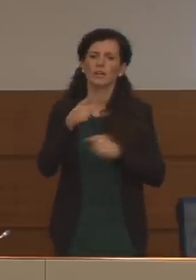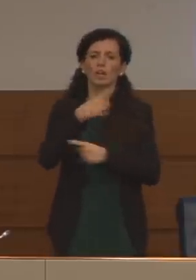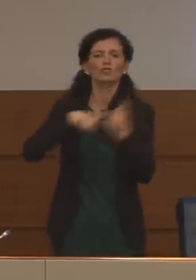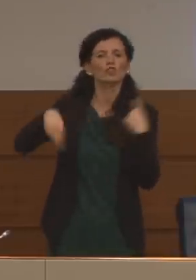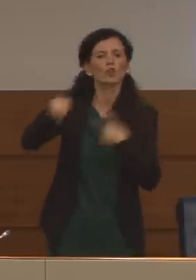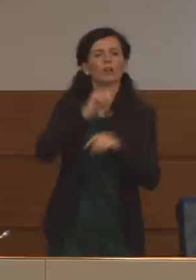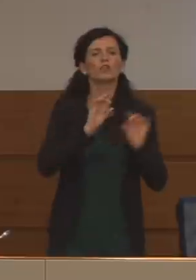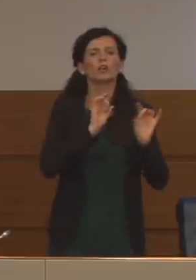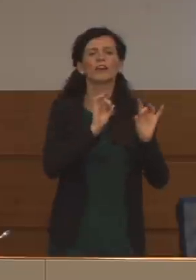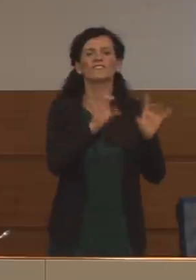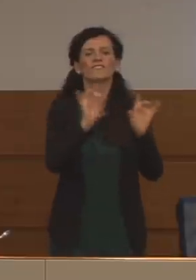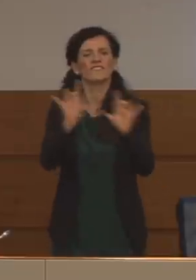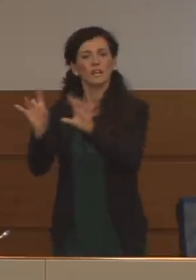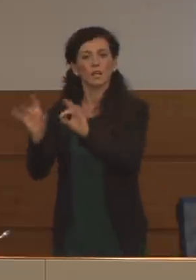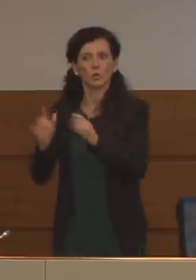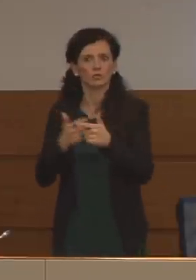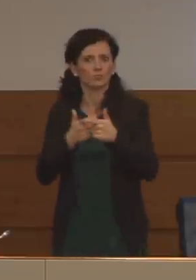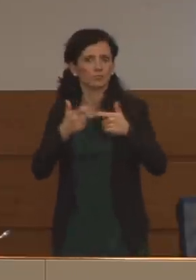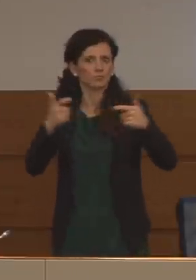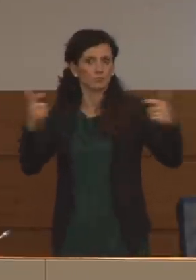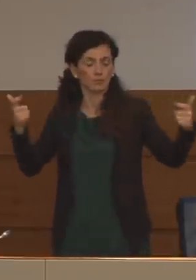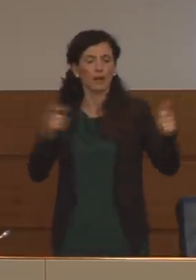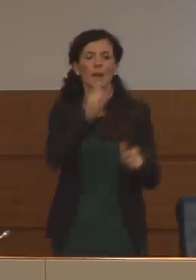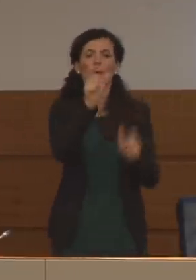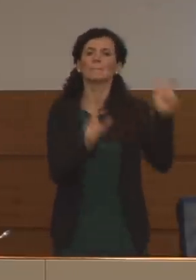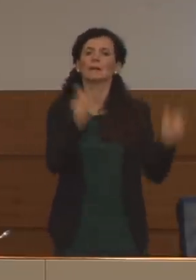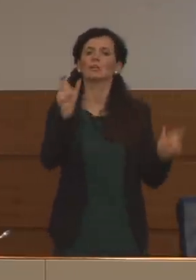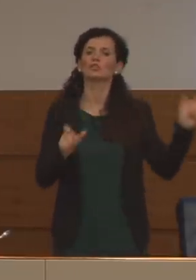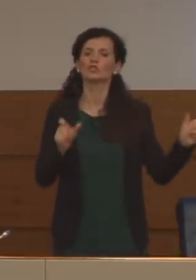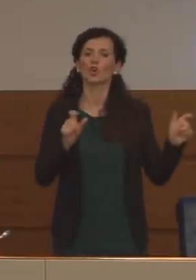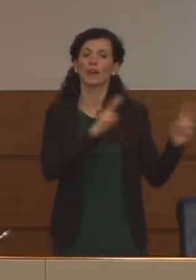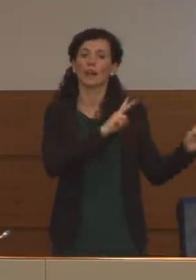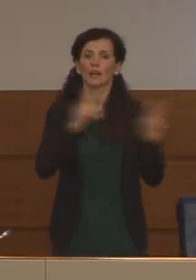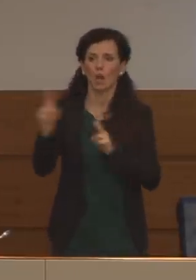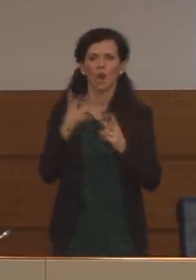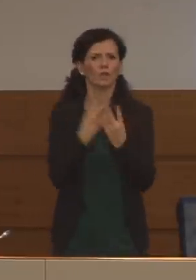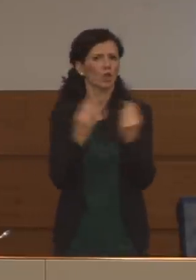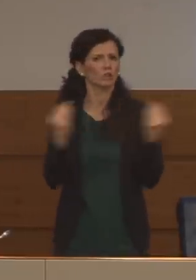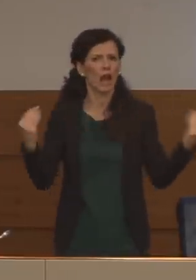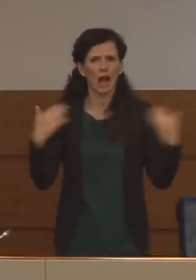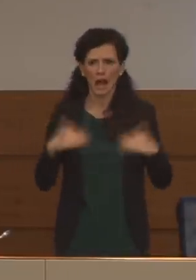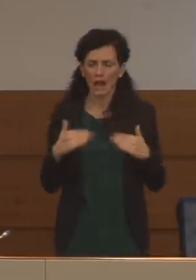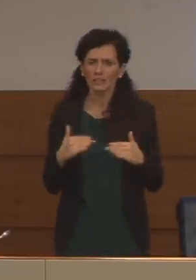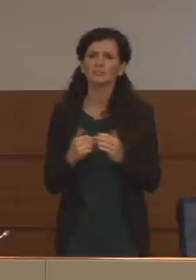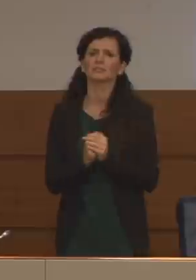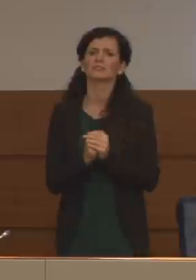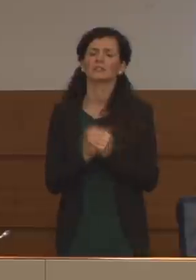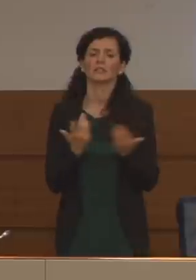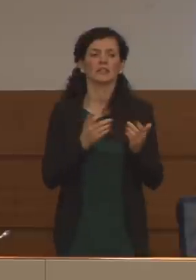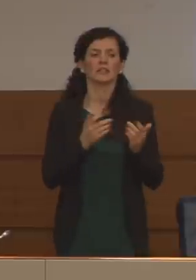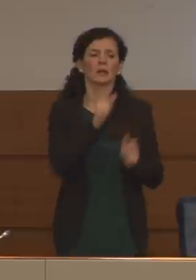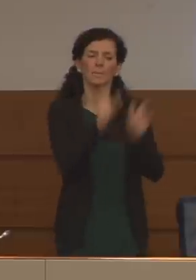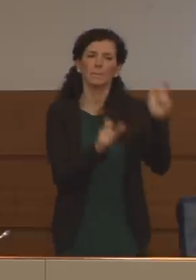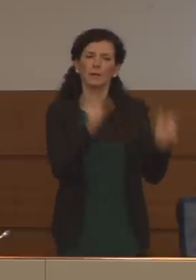dove le persone ricoverate sono moltissime, dove le persone che sono in